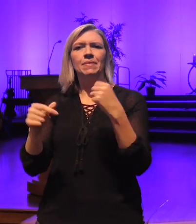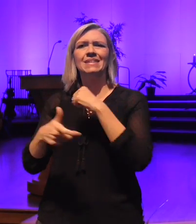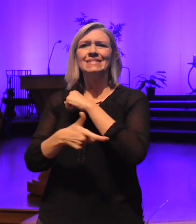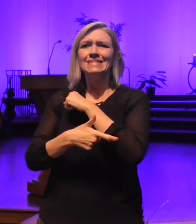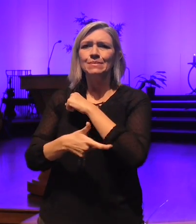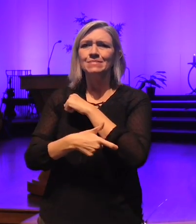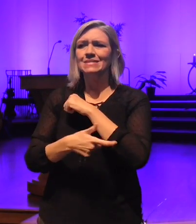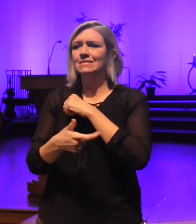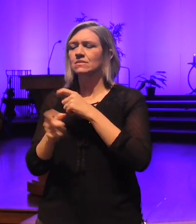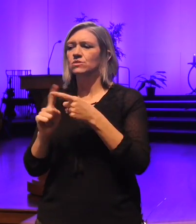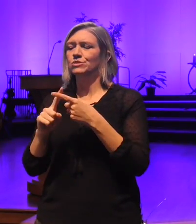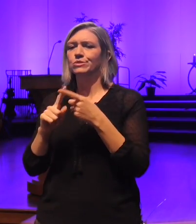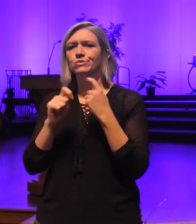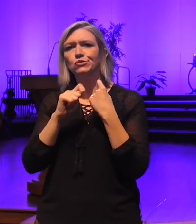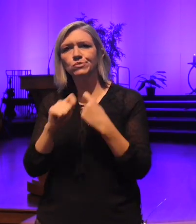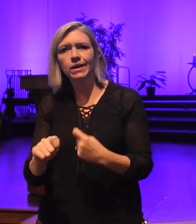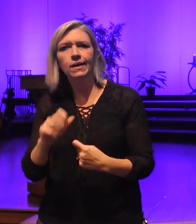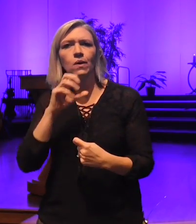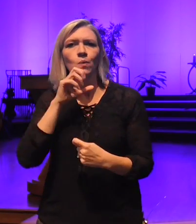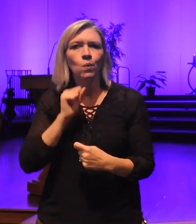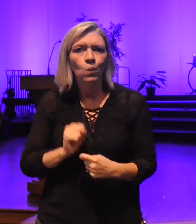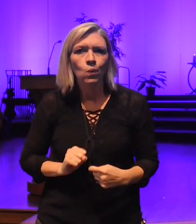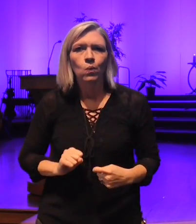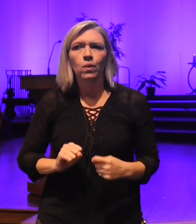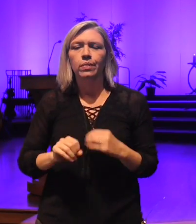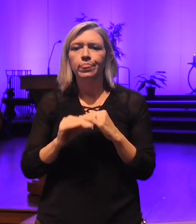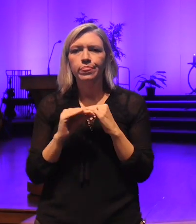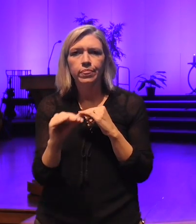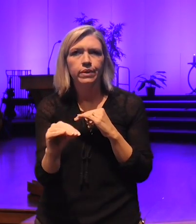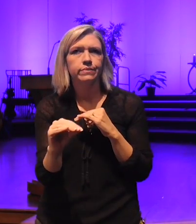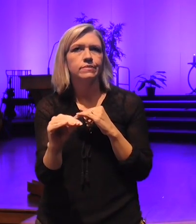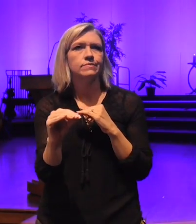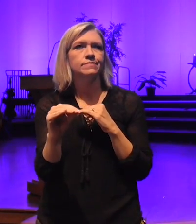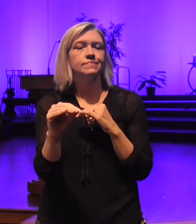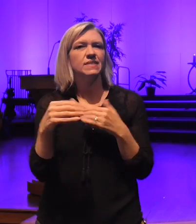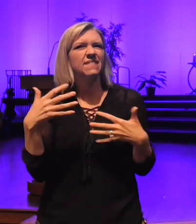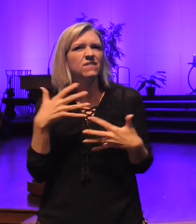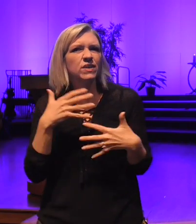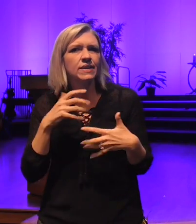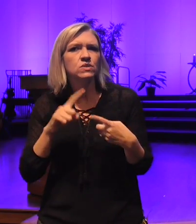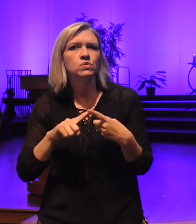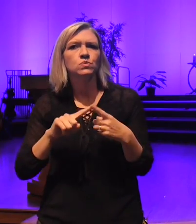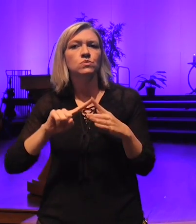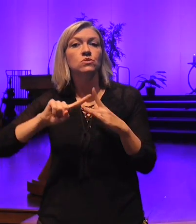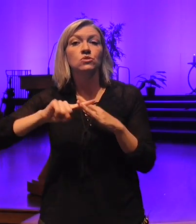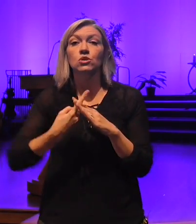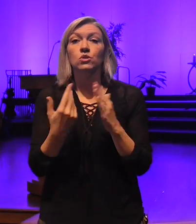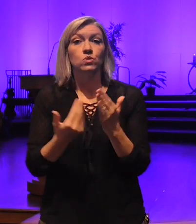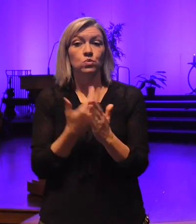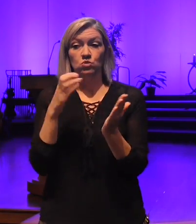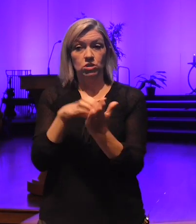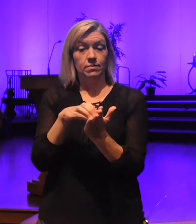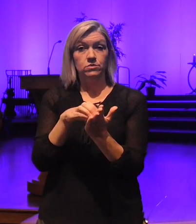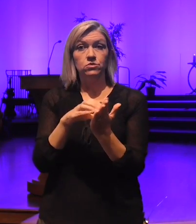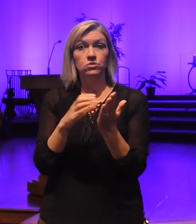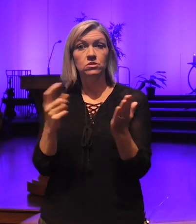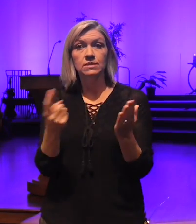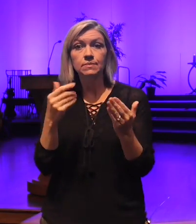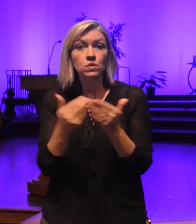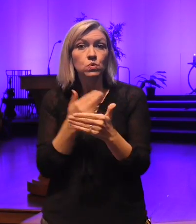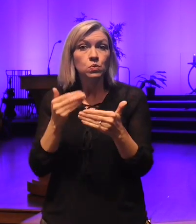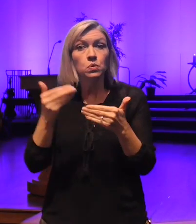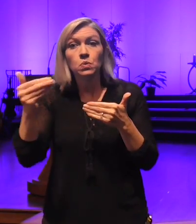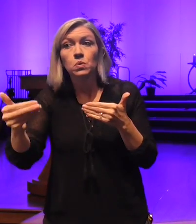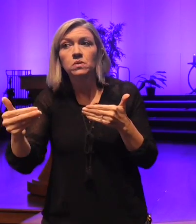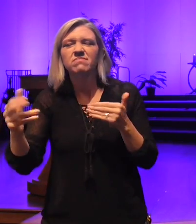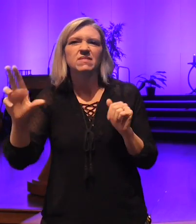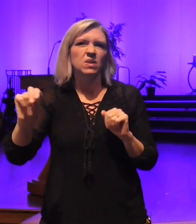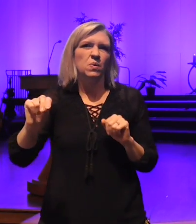lo viejo y lo estancado, temeroso de abrir un nuevo capítulo, tal vez decir no a aquello que en nuestra